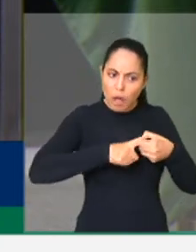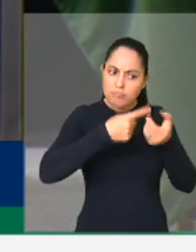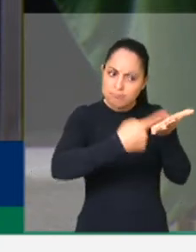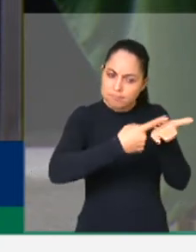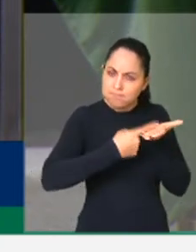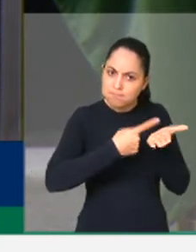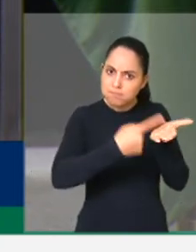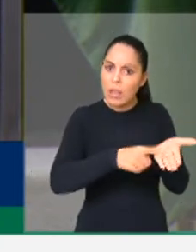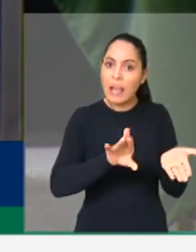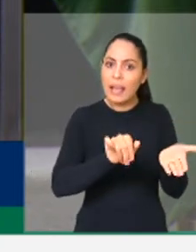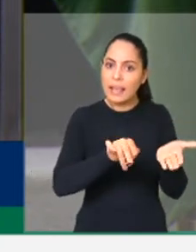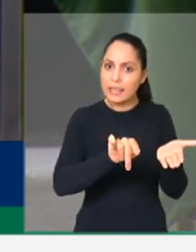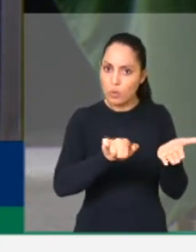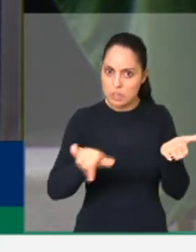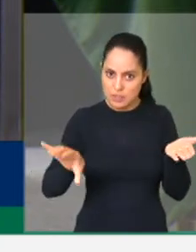QUATRO. INCLUSÃO DE ENCARGOS POR INADIMPLEMENTO NO SALDO